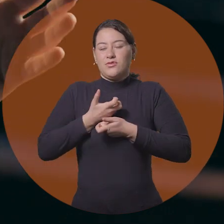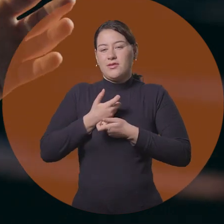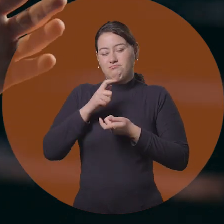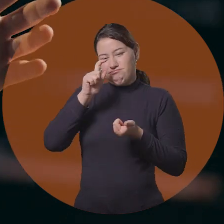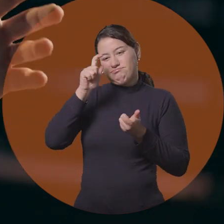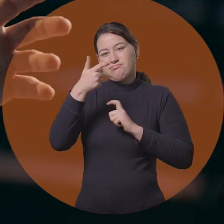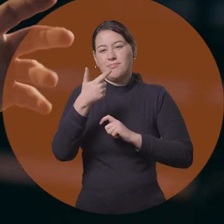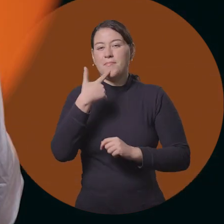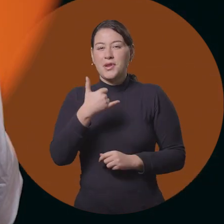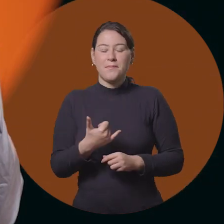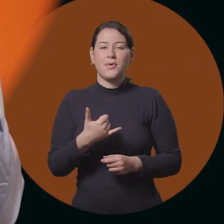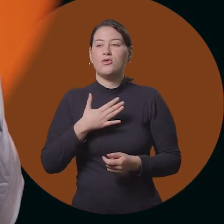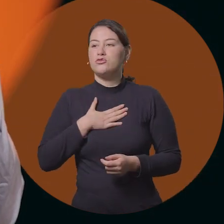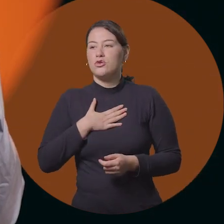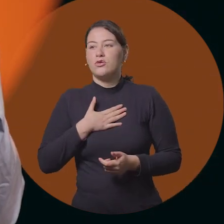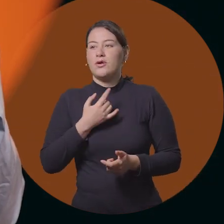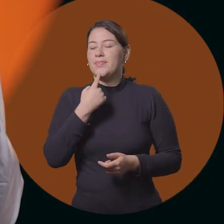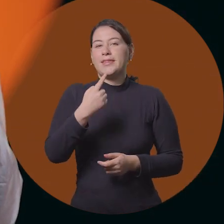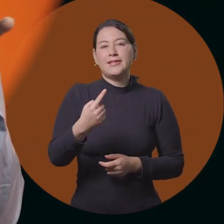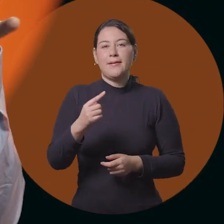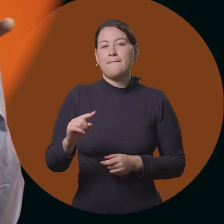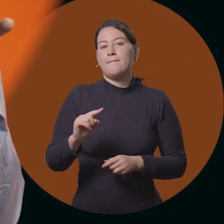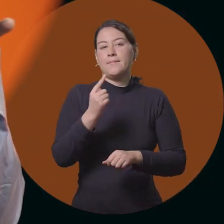Yo, por ejemplo, por decirte, los primeros tres años